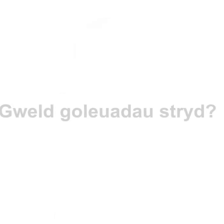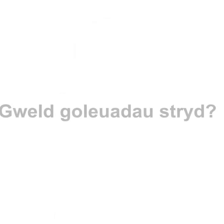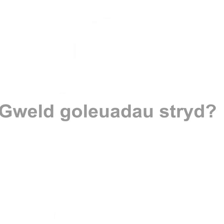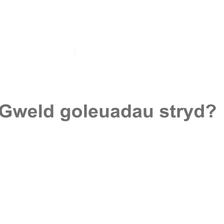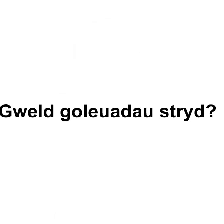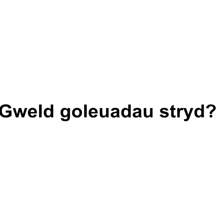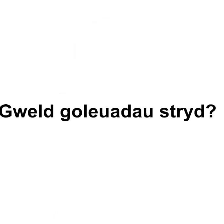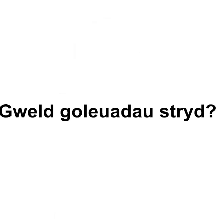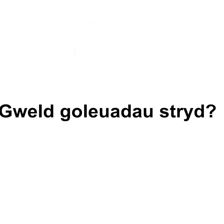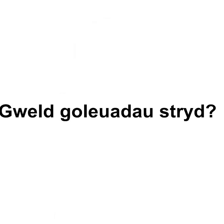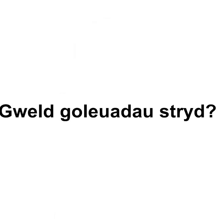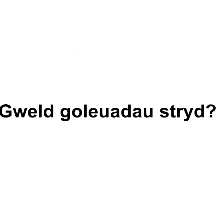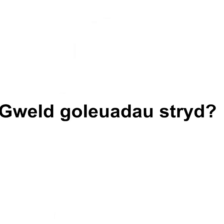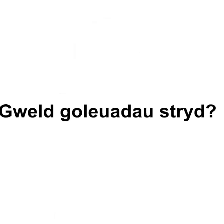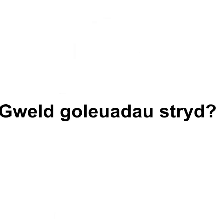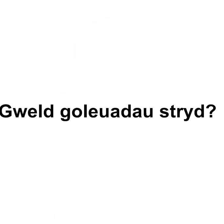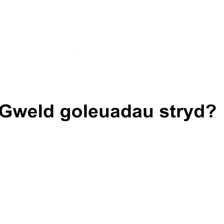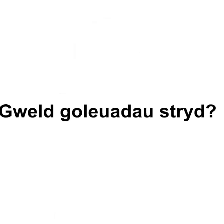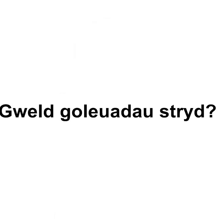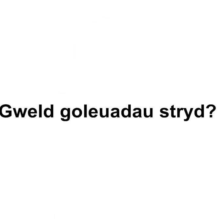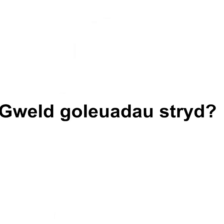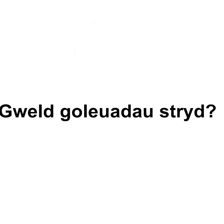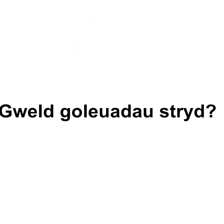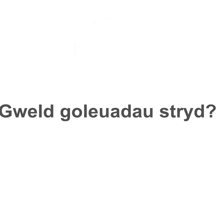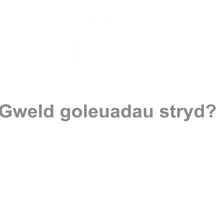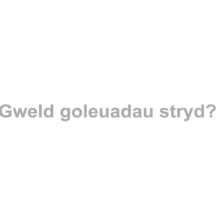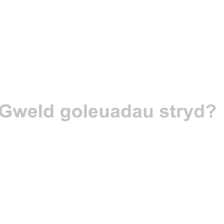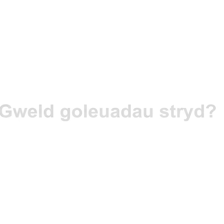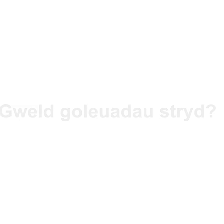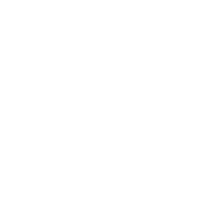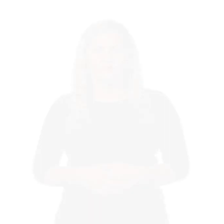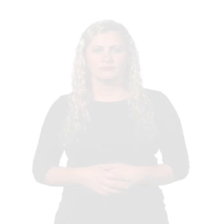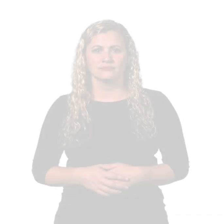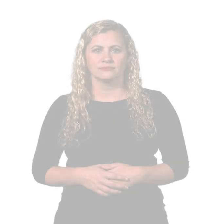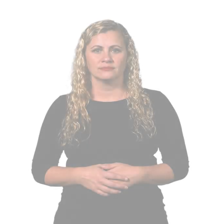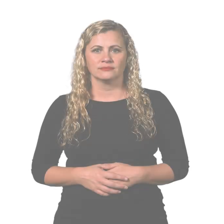Gweld goleuadau stryd?